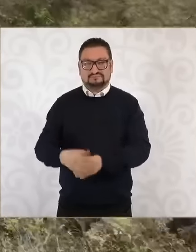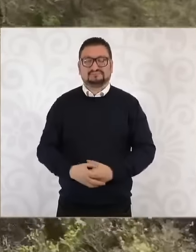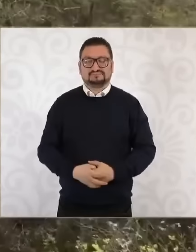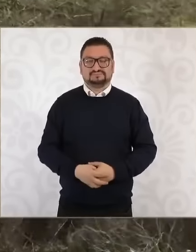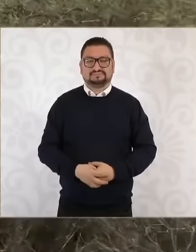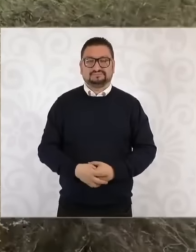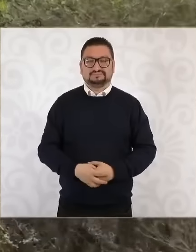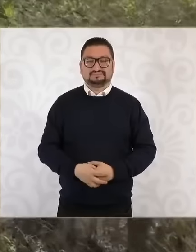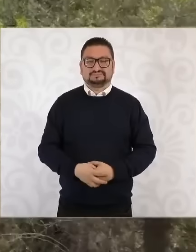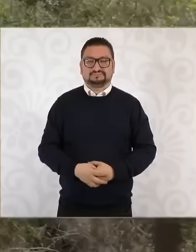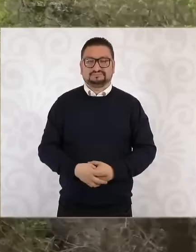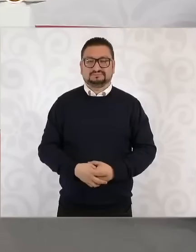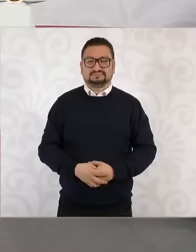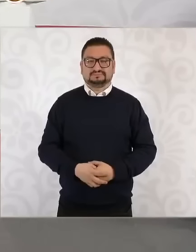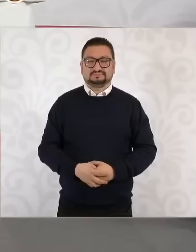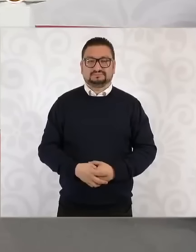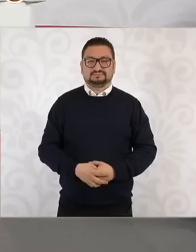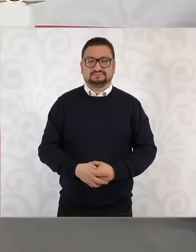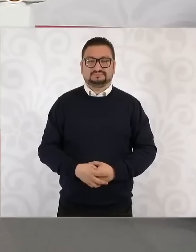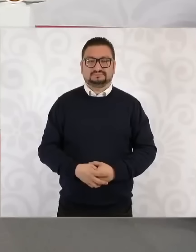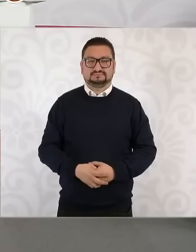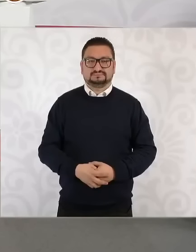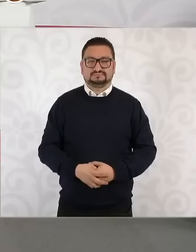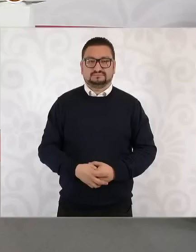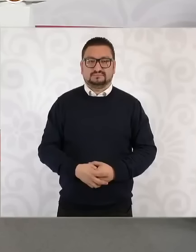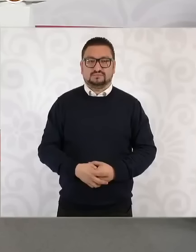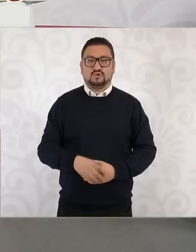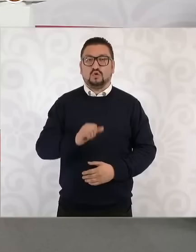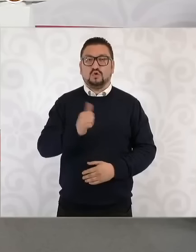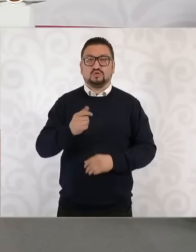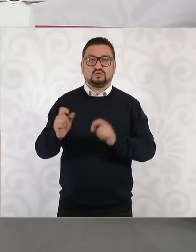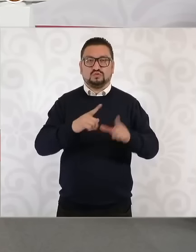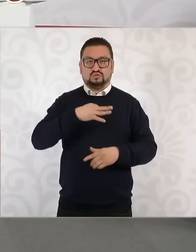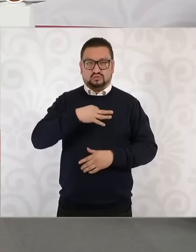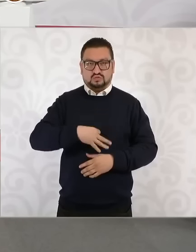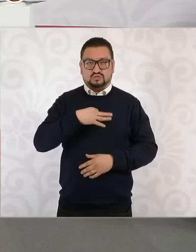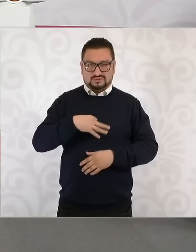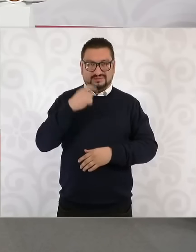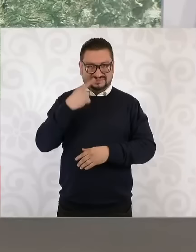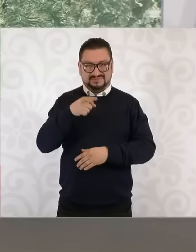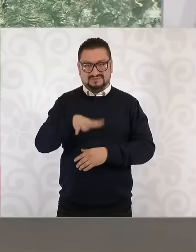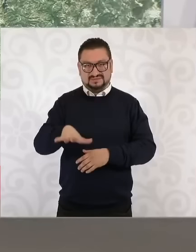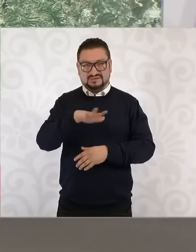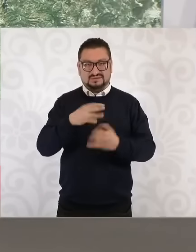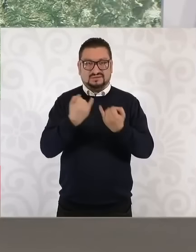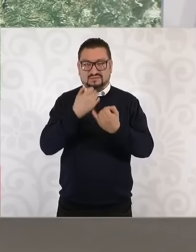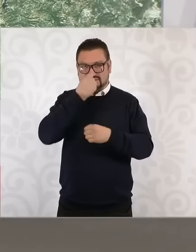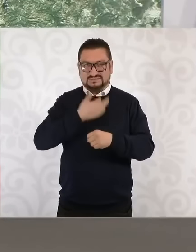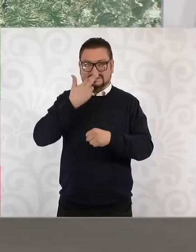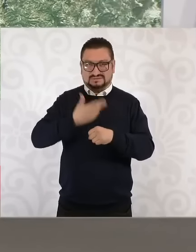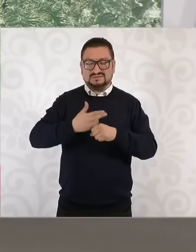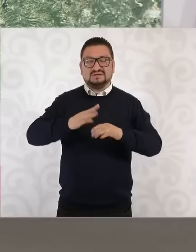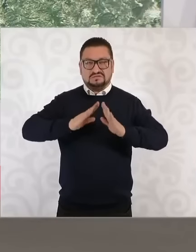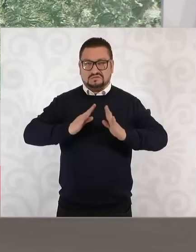proceso y adelante con Tolucas y Huatanejo con el apoyo de la Secretaría de la Defensa. Eh,